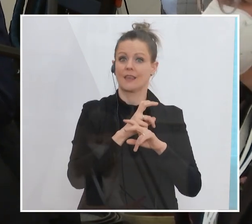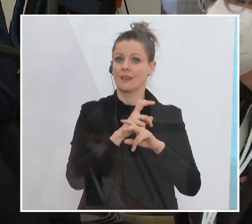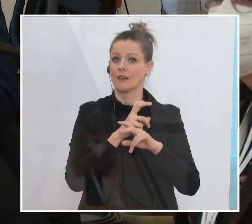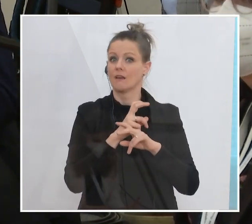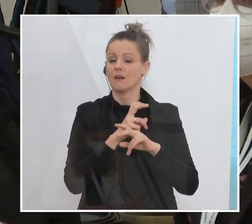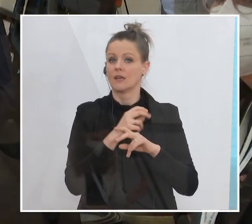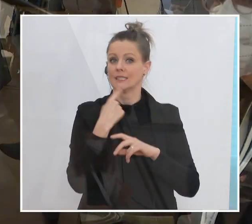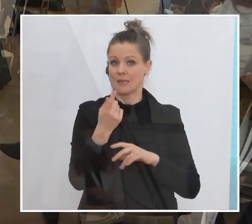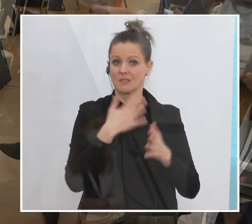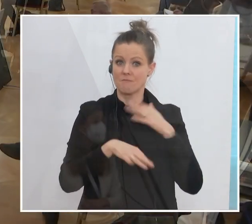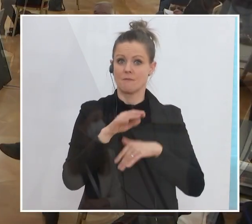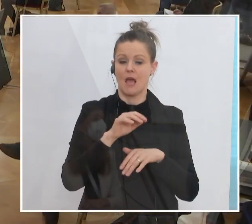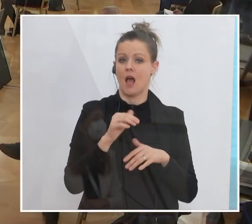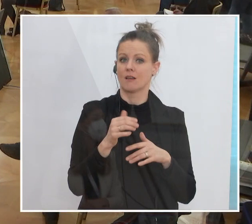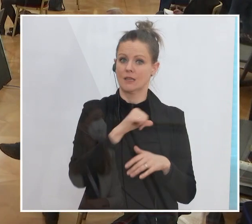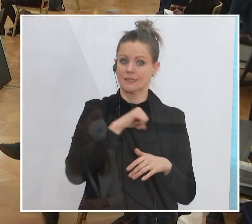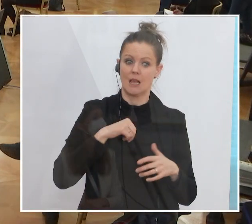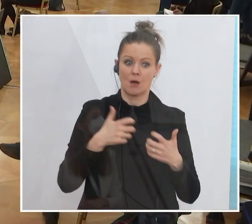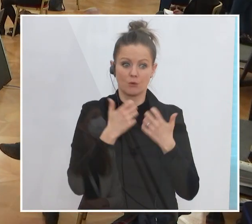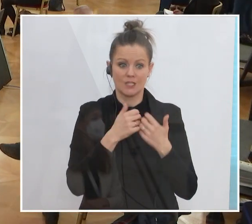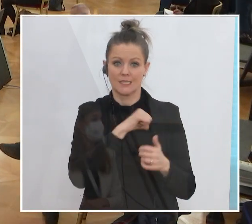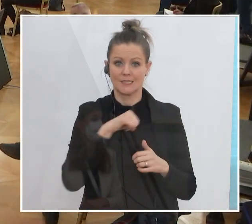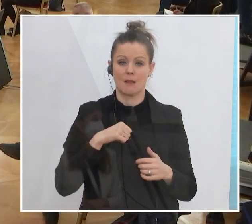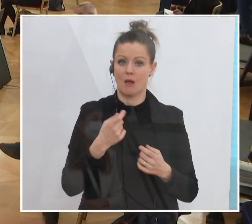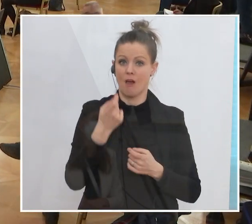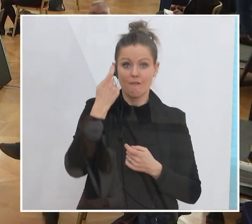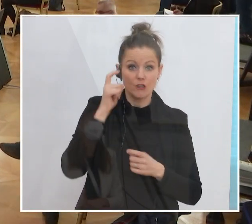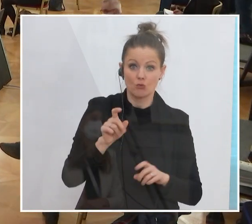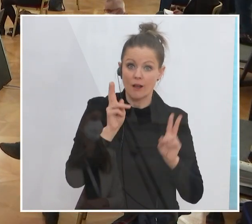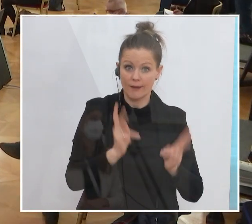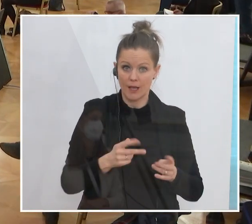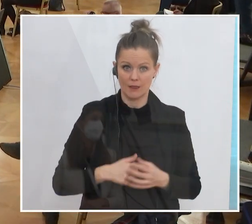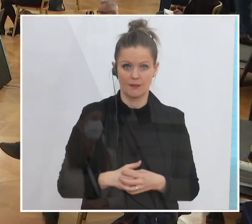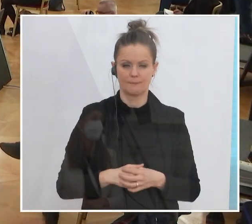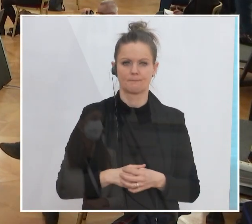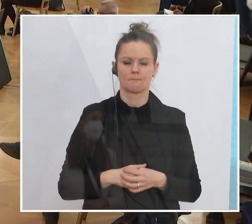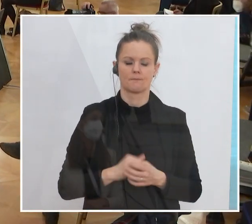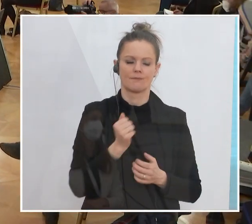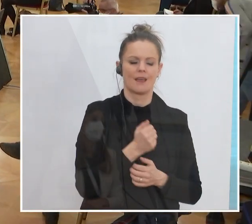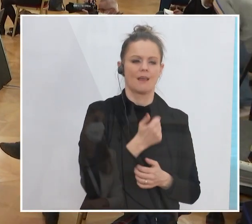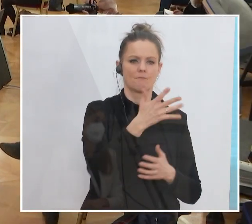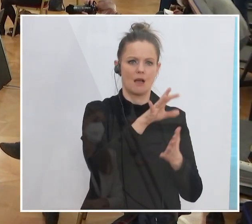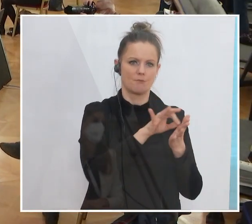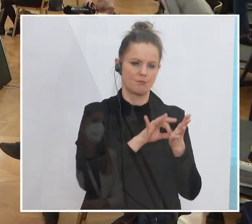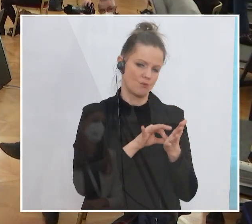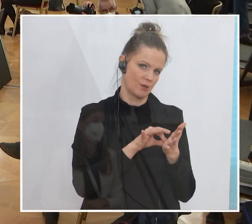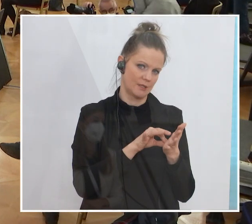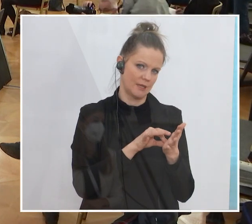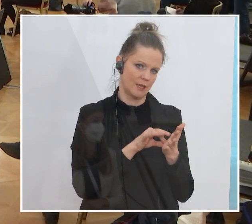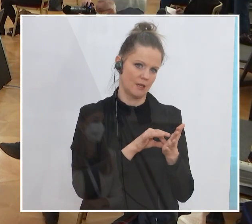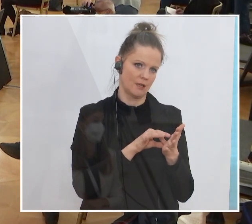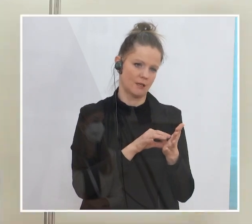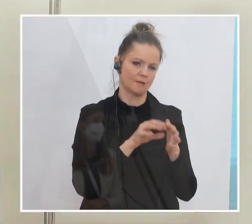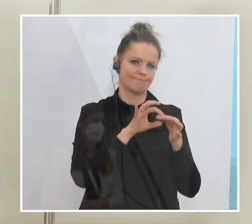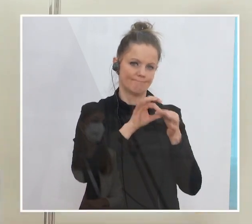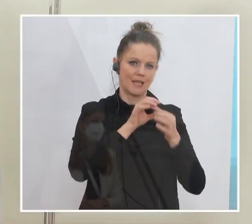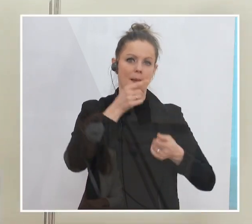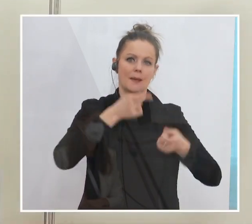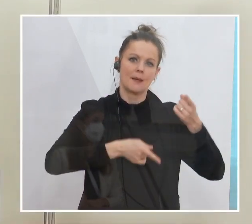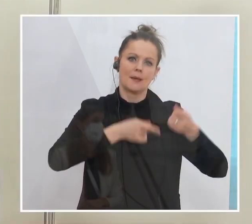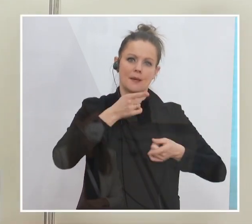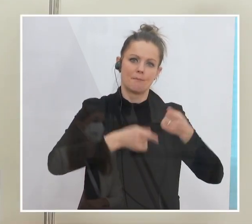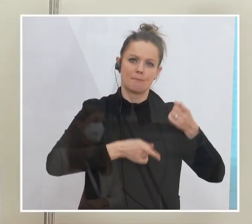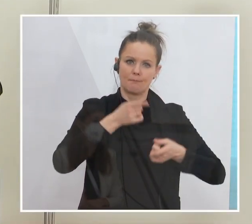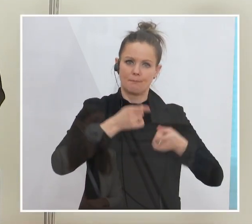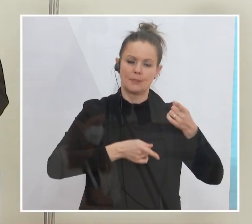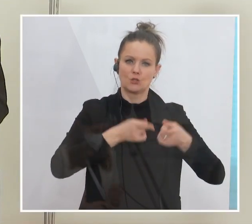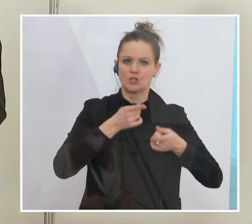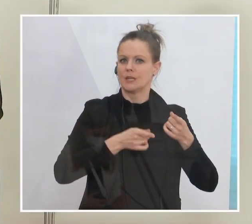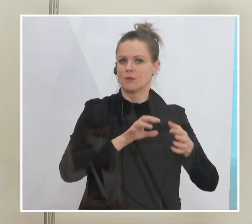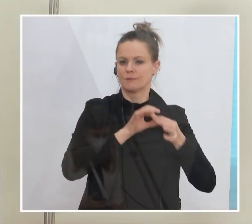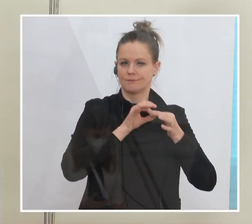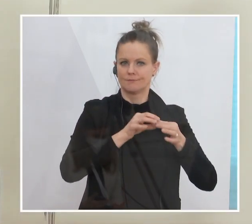Also einige Punkte. Die Bestimmungen zum Verlassen bestimmter Regionen auf Bezirksgrenzen oder